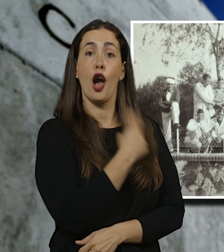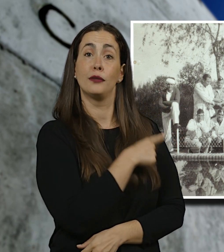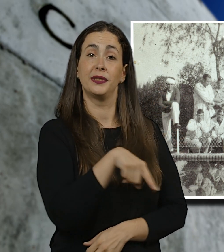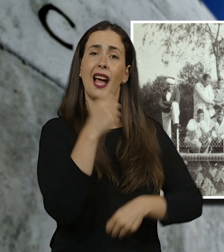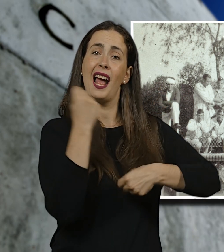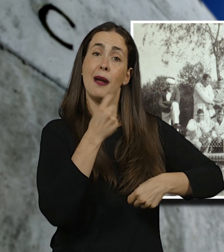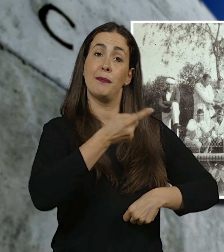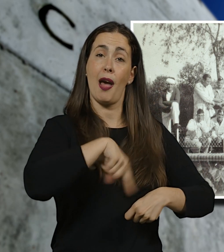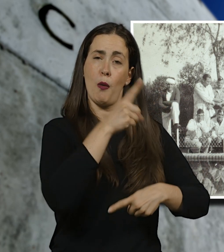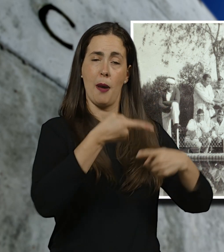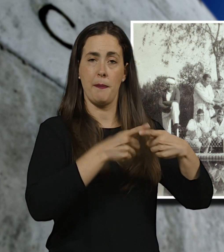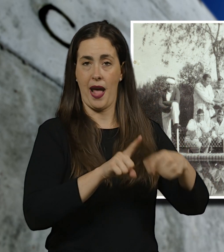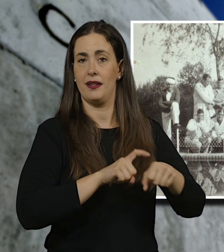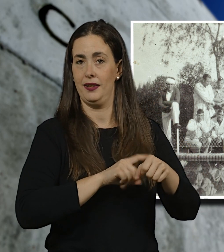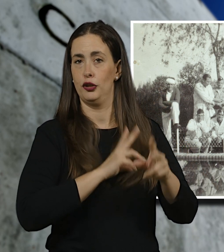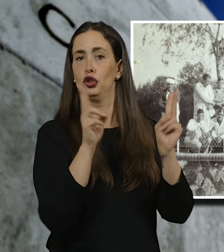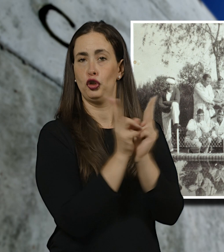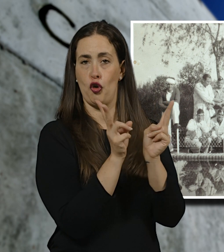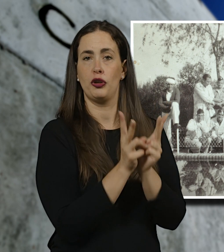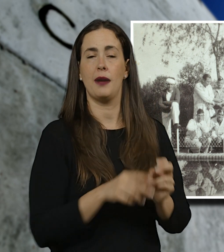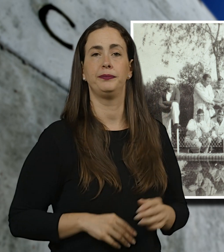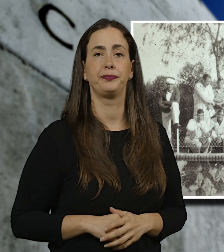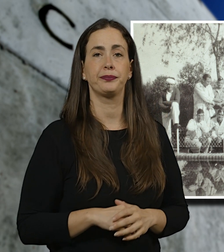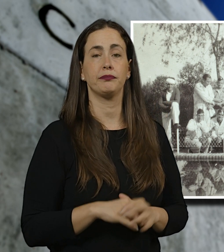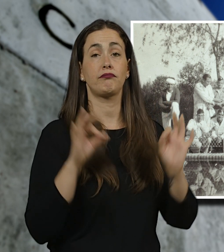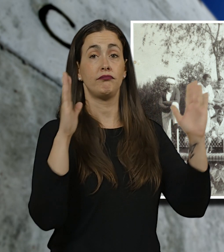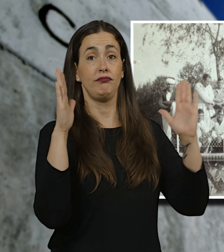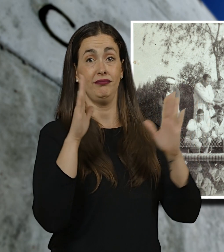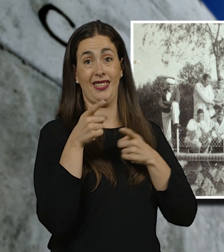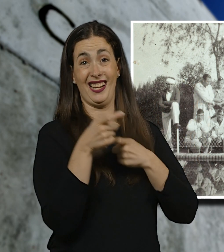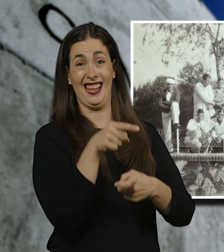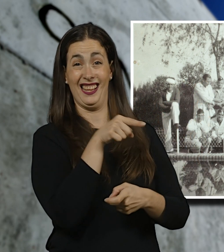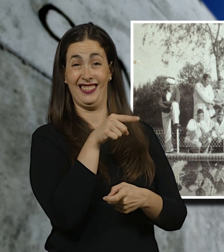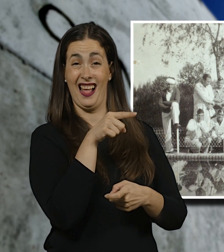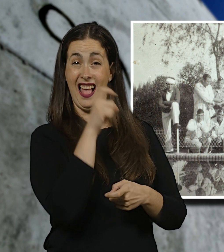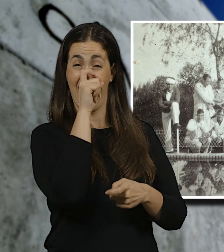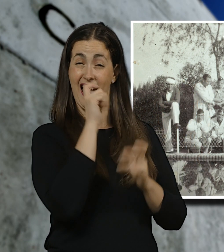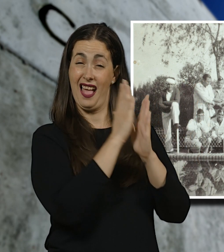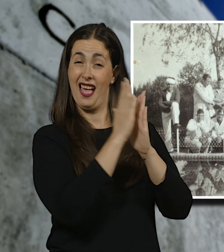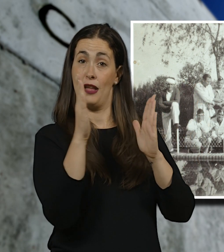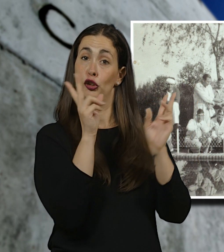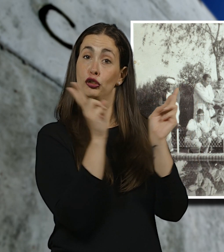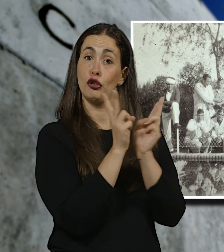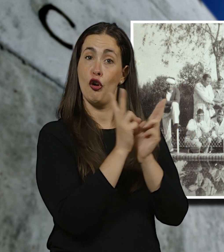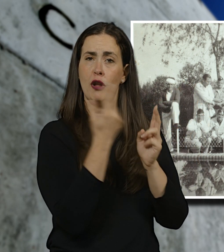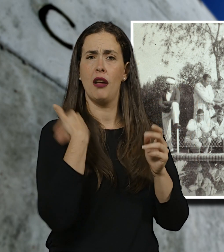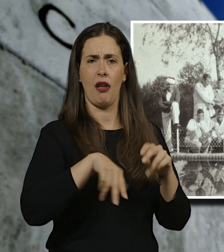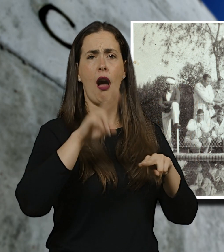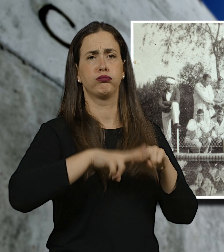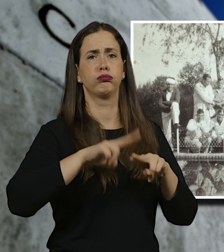Una part del seu personal era tonenc. Durant els anys de la guerra es van celebrar a Tona festivals benèfics